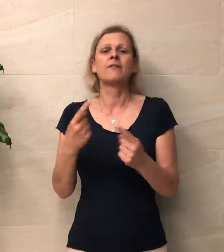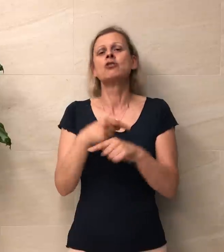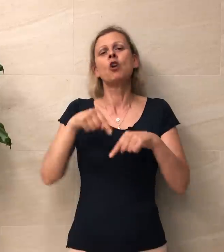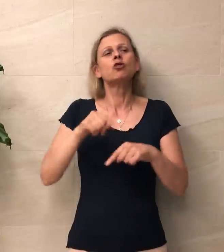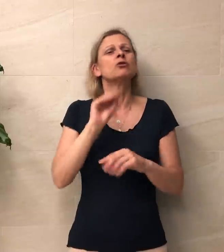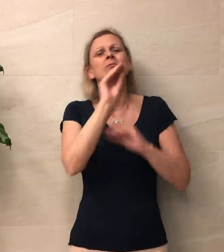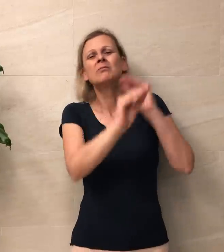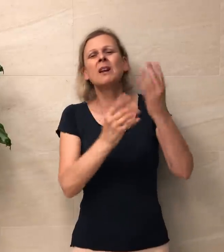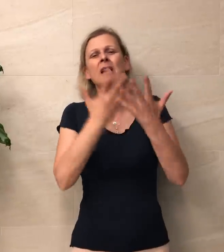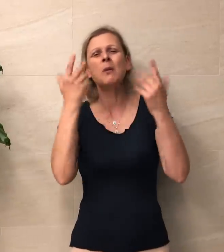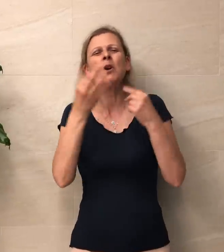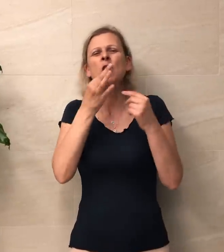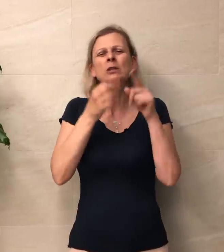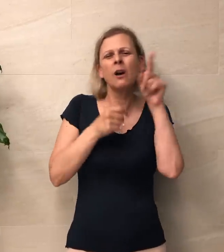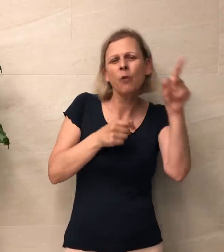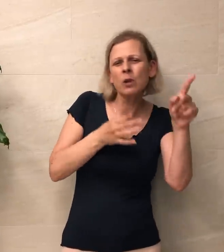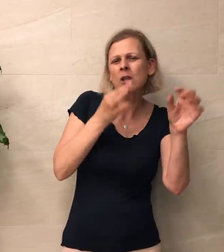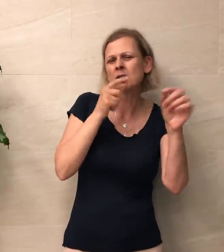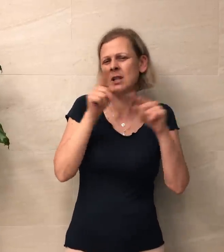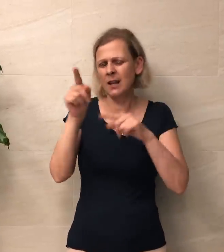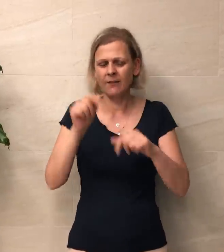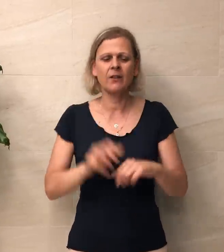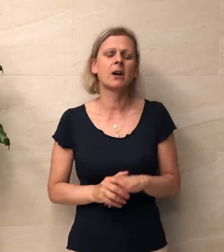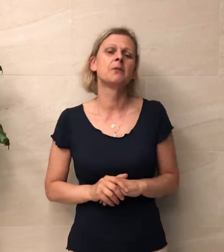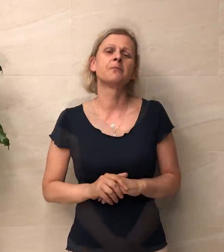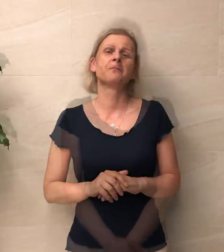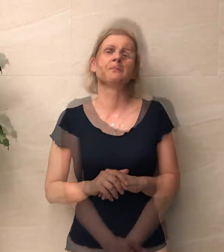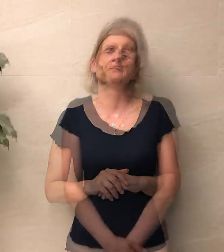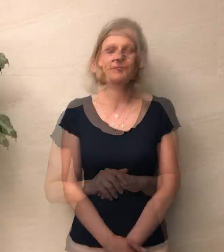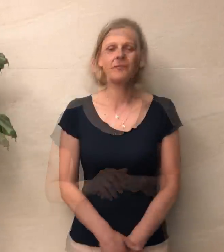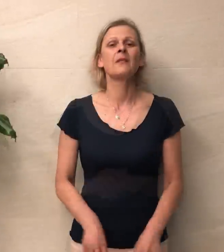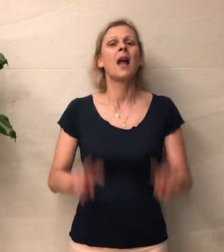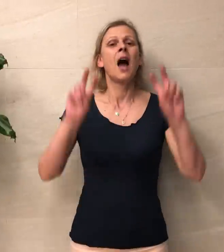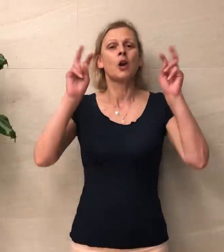prevista nella giornata di domani in vista dell’approvazione (del bilancio consuntivo).